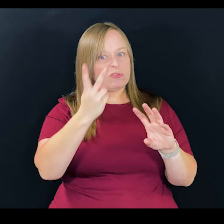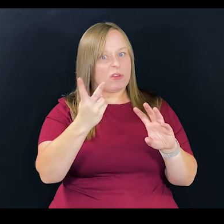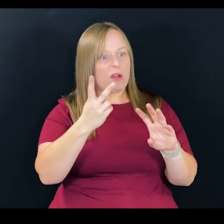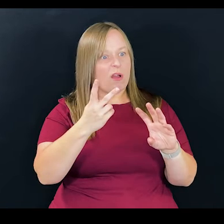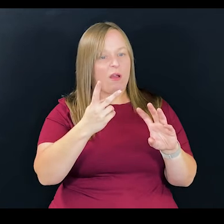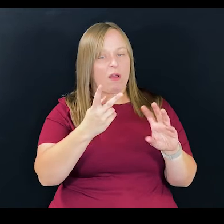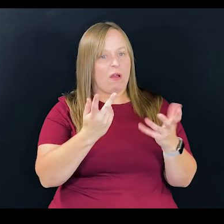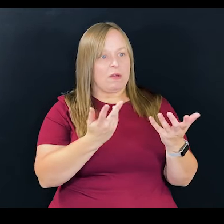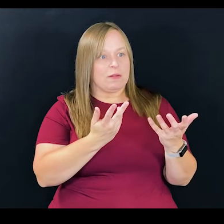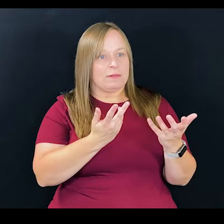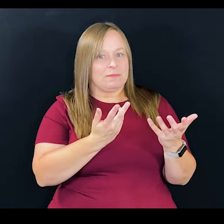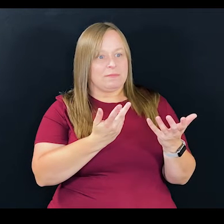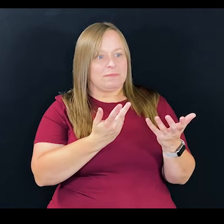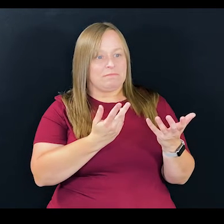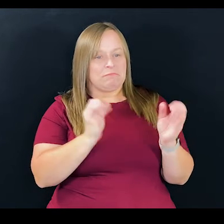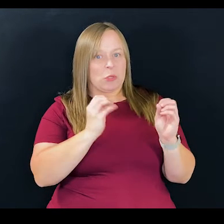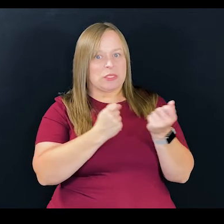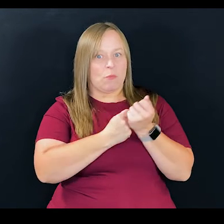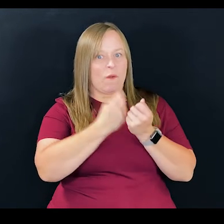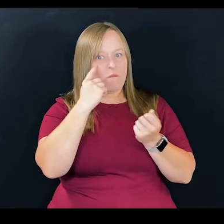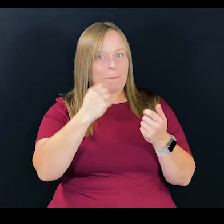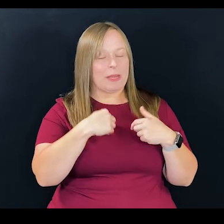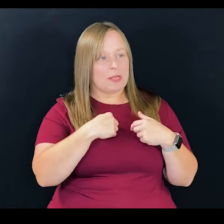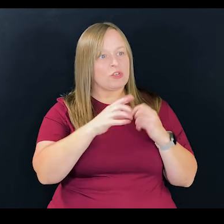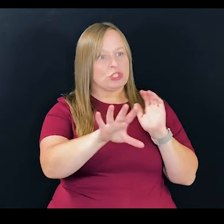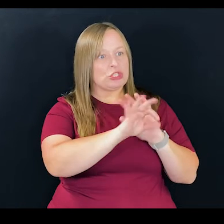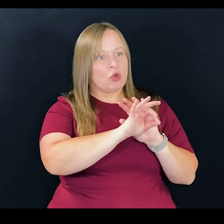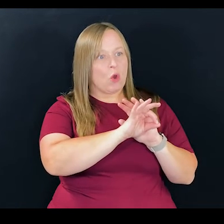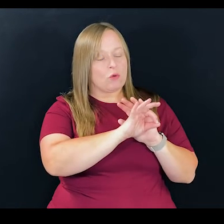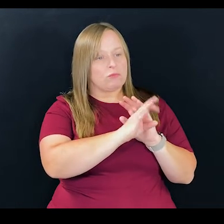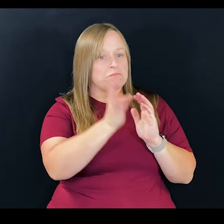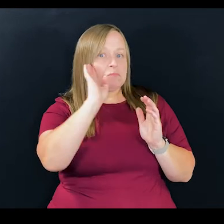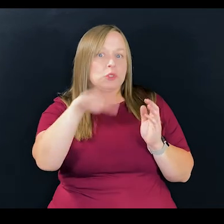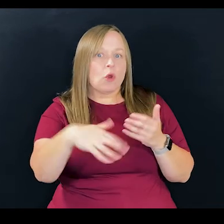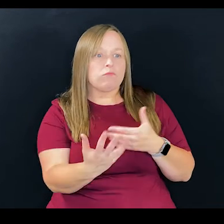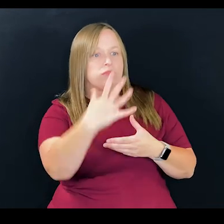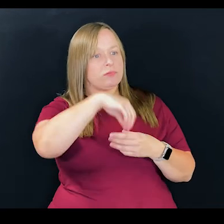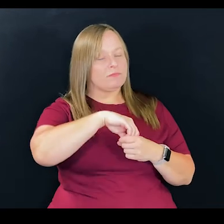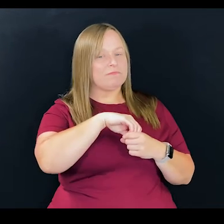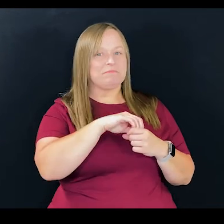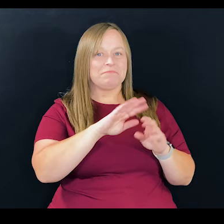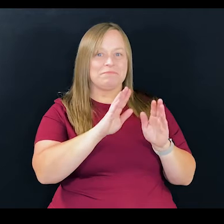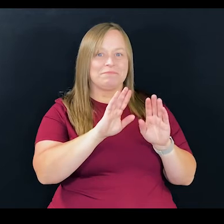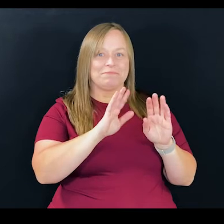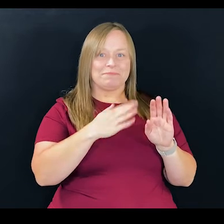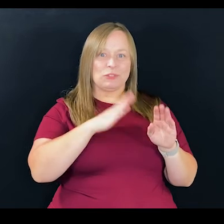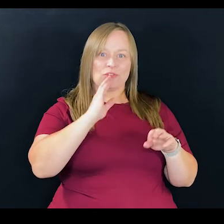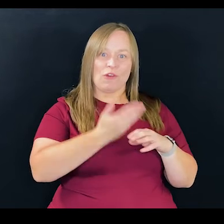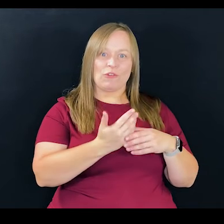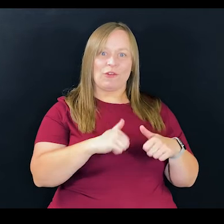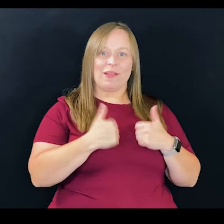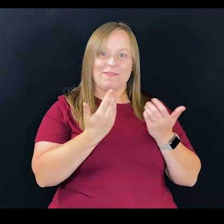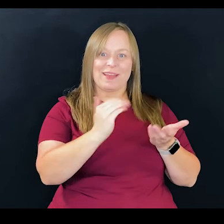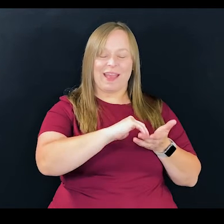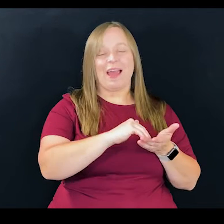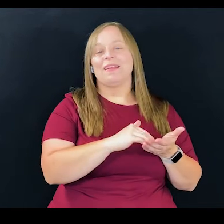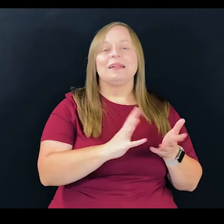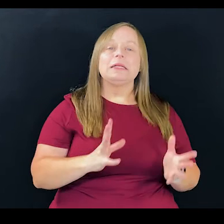que me estaba haciendo al no tener su apoyo y ella escogió, tener a su hija a no tenerla en su vida.